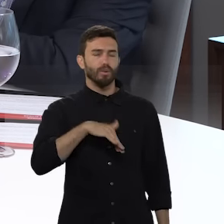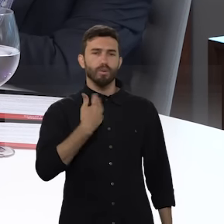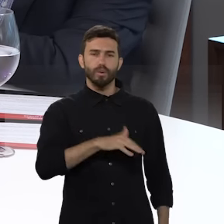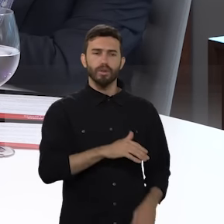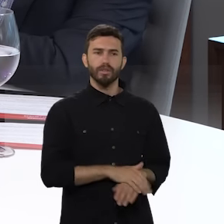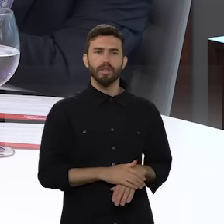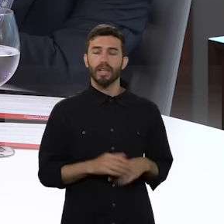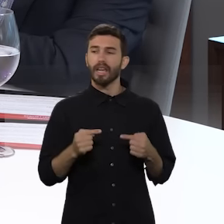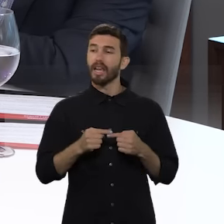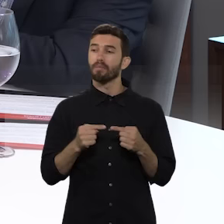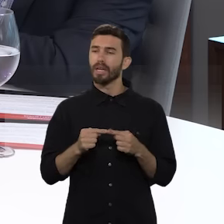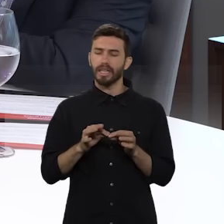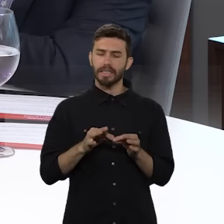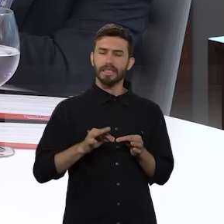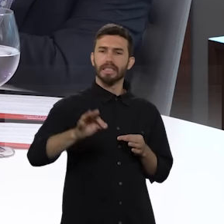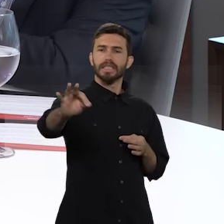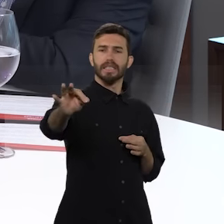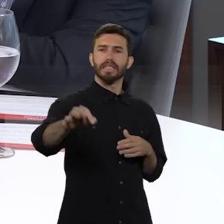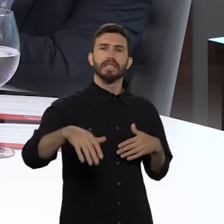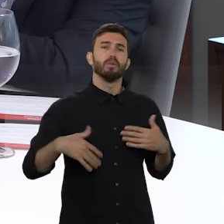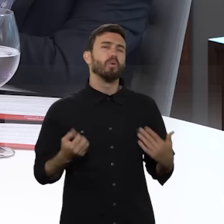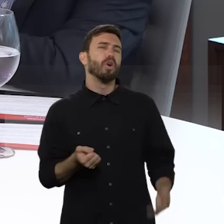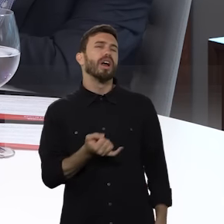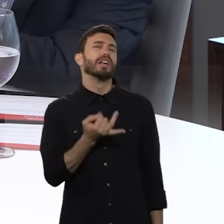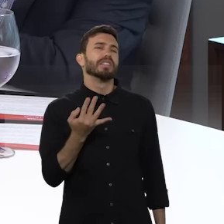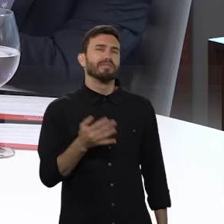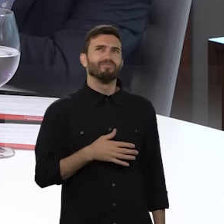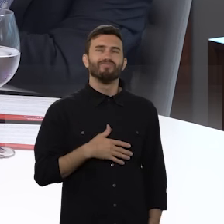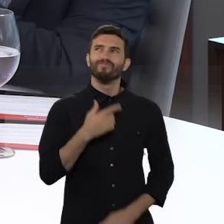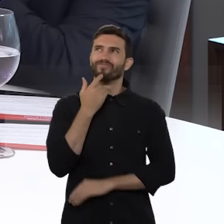em termos de linha de transmissão? Ah, vamos falar de... é difícil dizer,